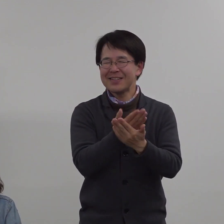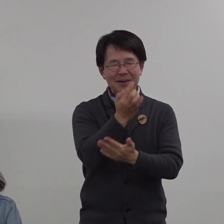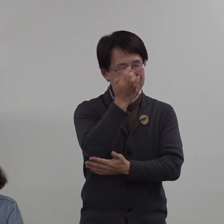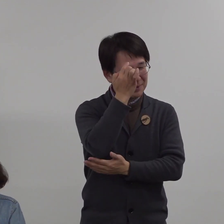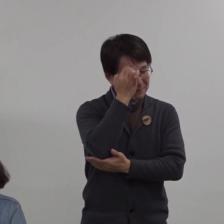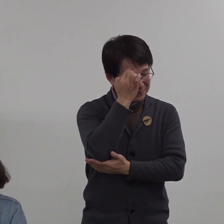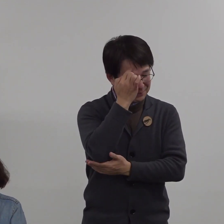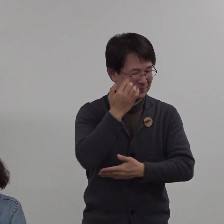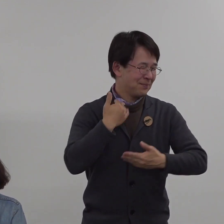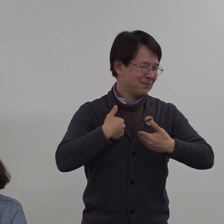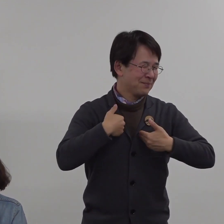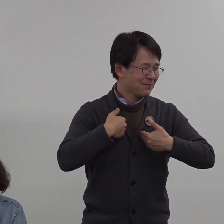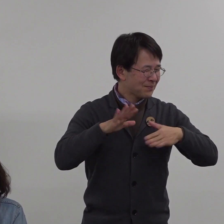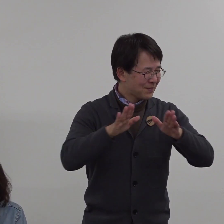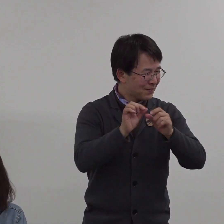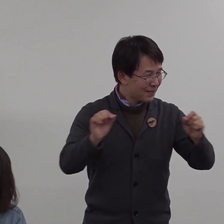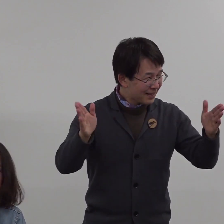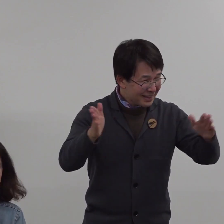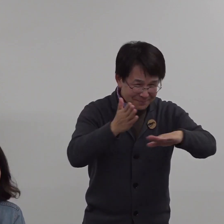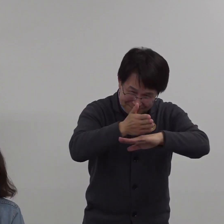今日は長い時間ありがとうございました